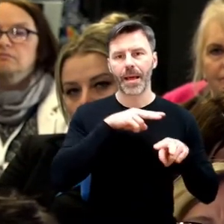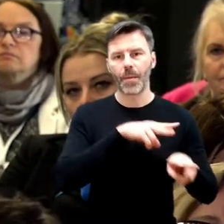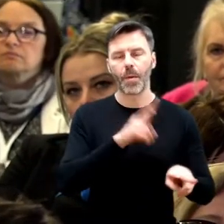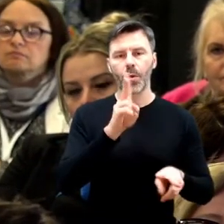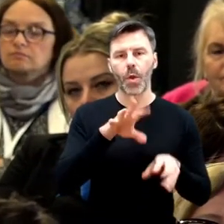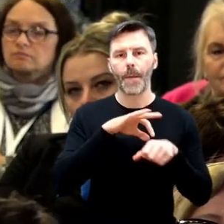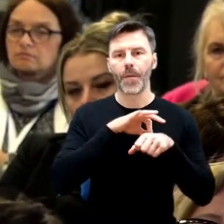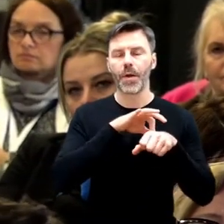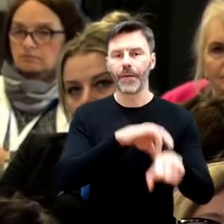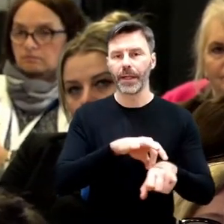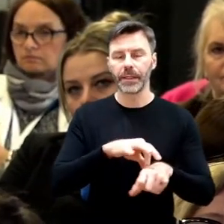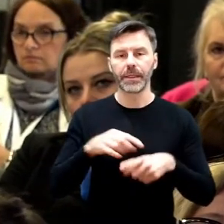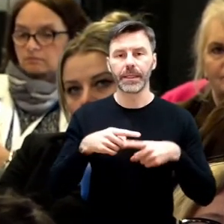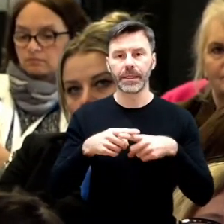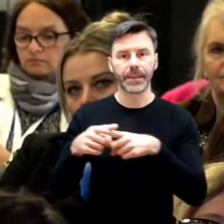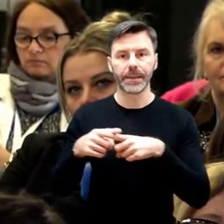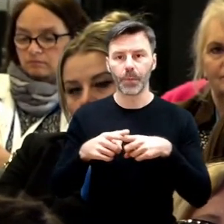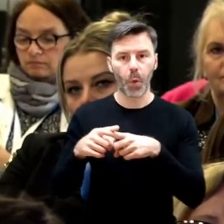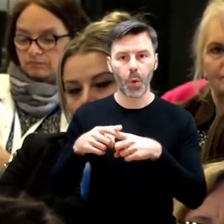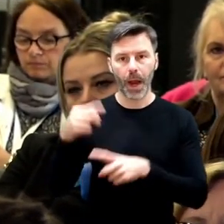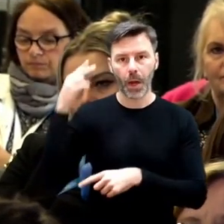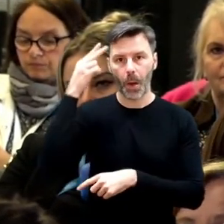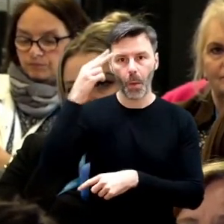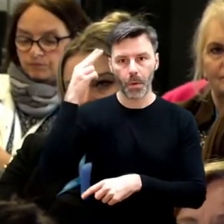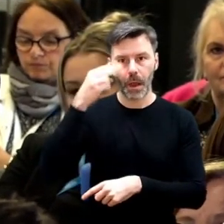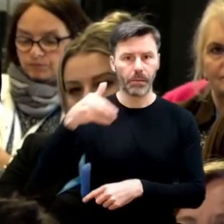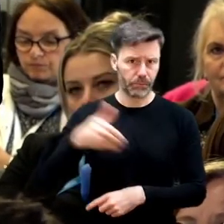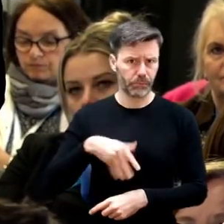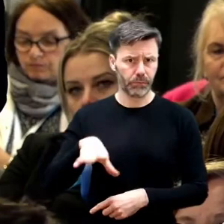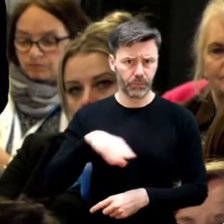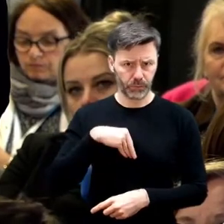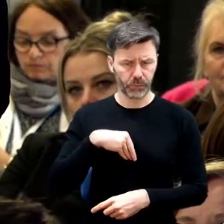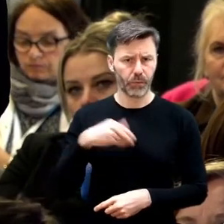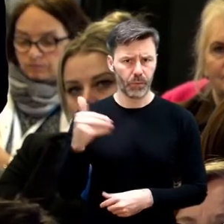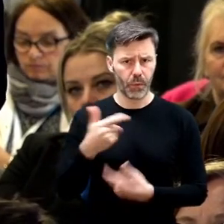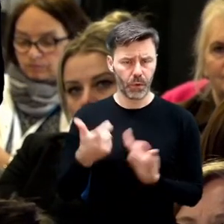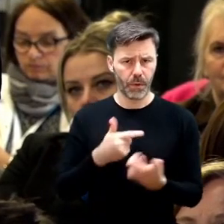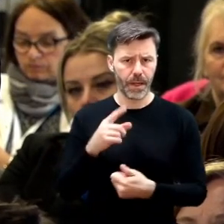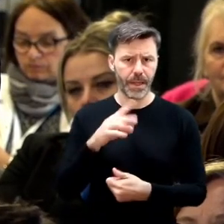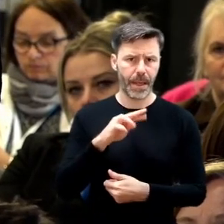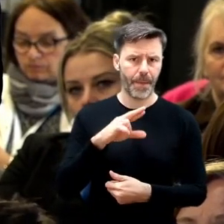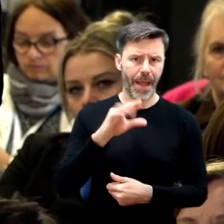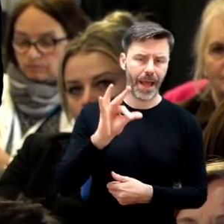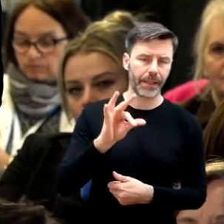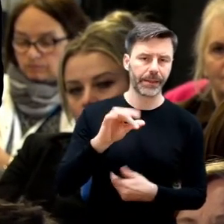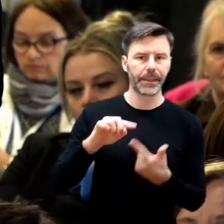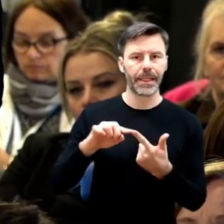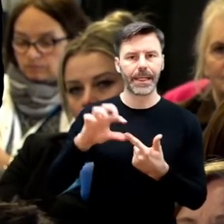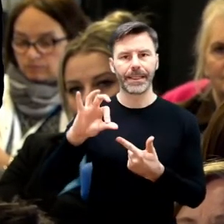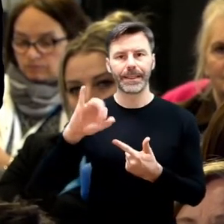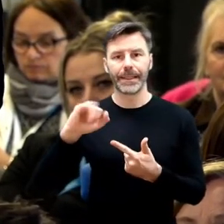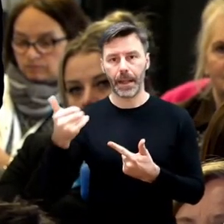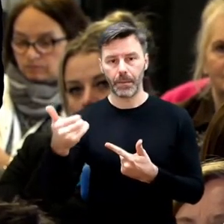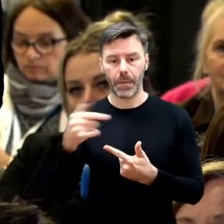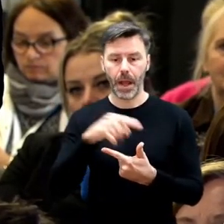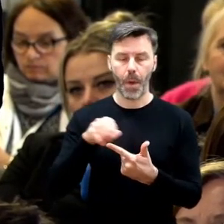czyli też nie ma żadnej przeszkody, żeby to był TBS czy SIM, ale też jest ten model organizacji pozarządowych